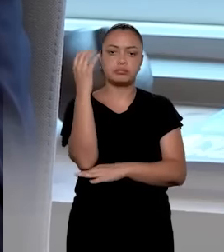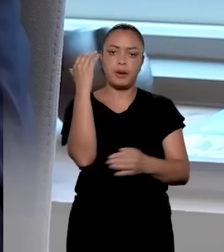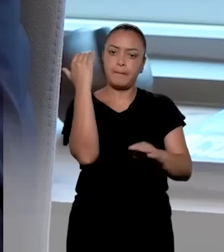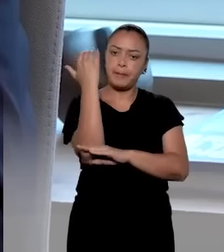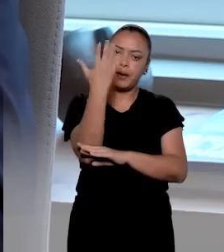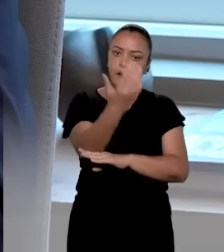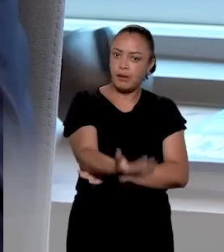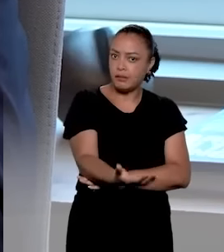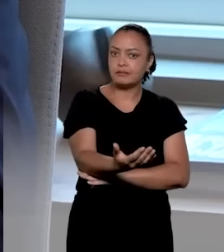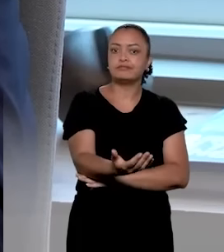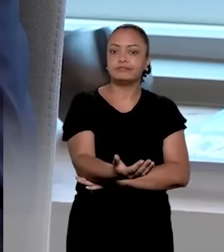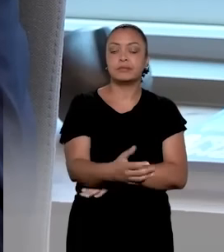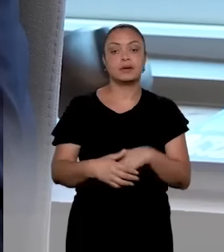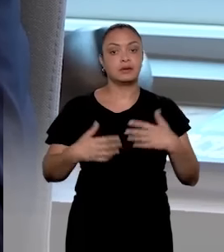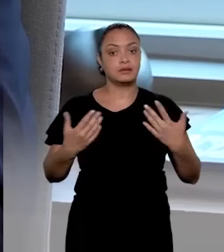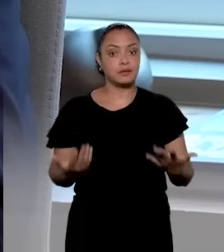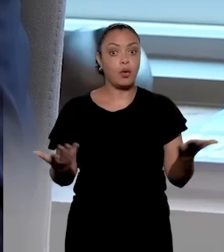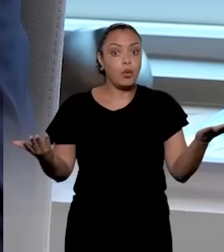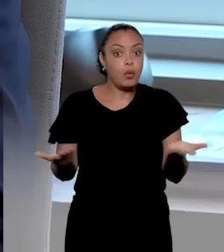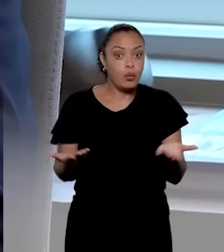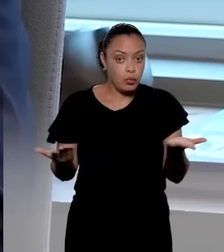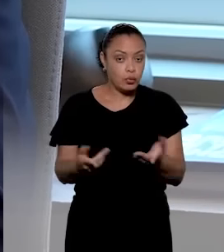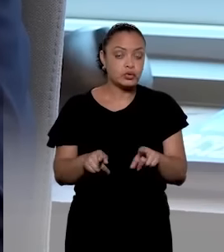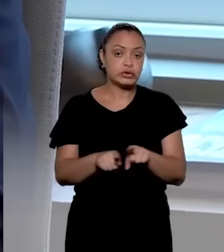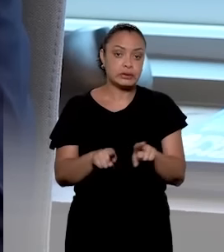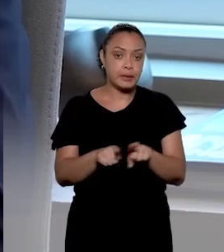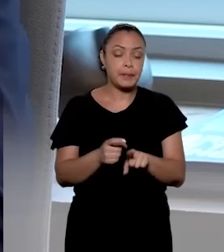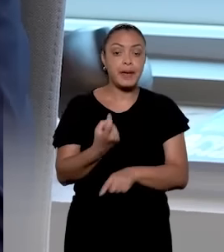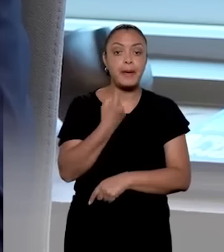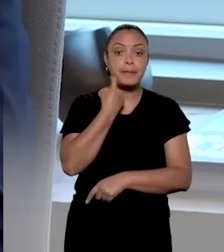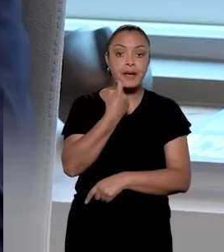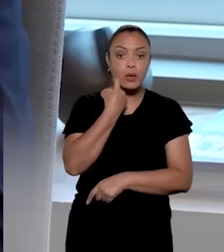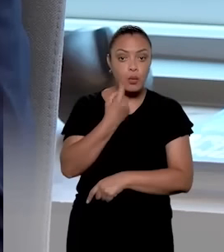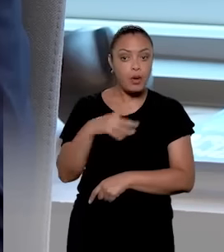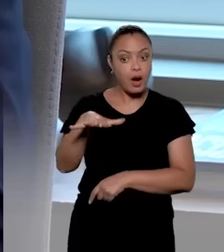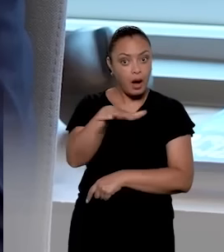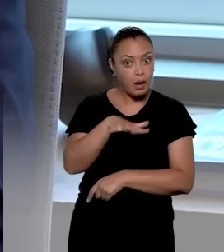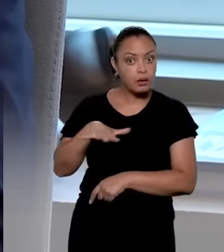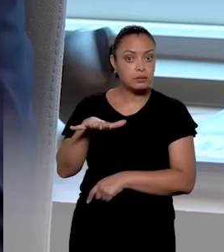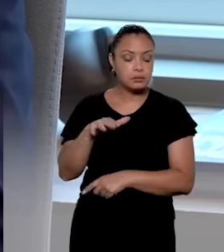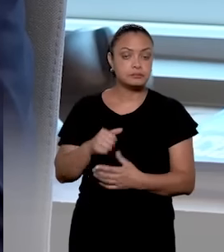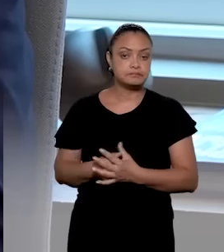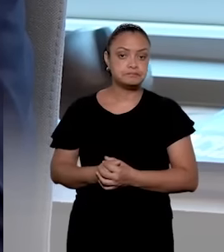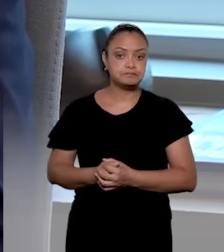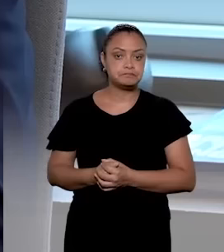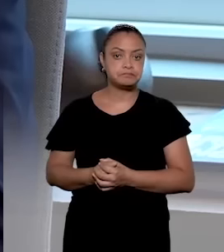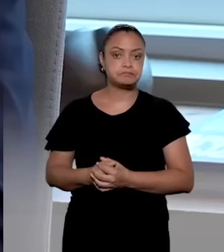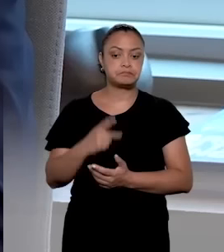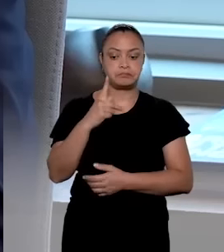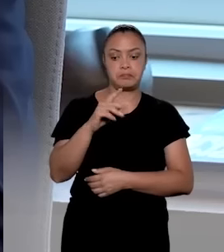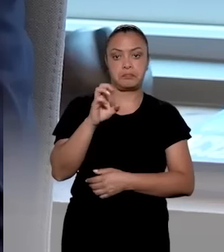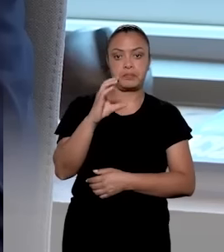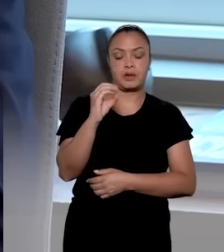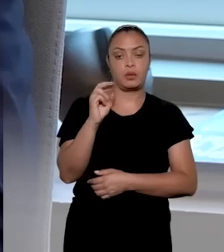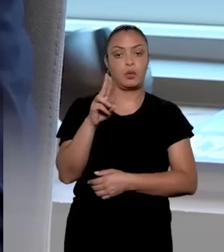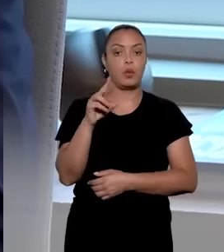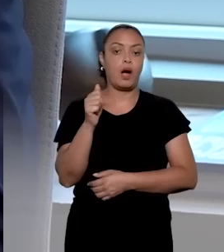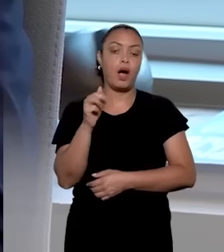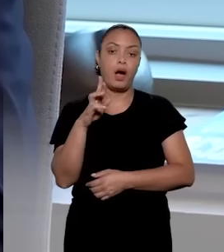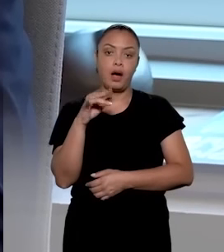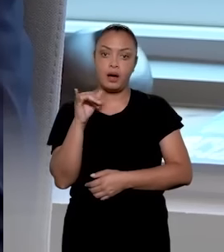Pecuária é a mesma coisa. Se você olhar hoje a pecuária brasileira em regime de pasto, tem uma